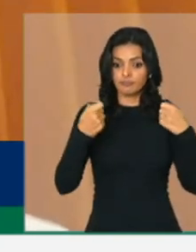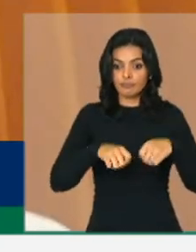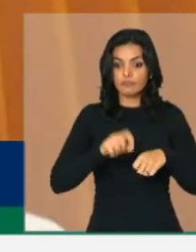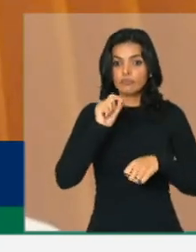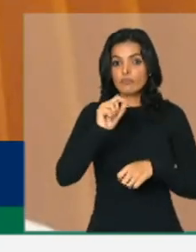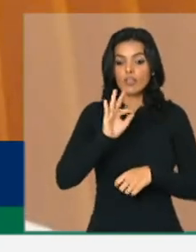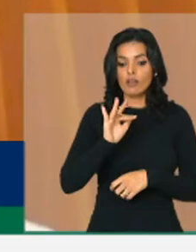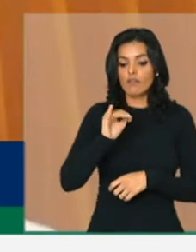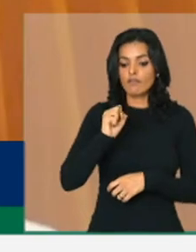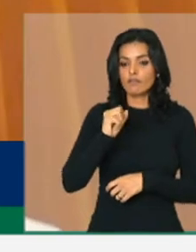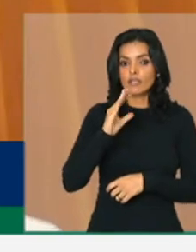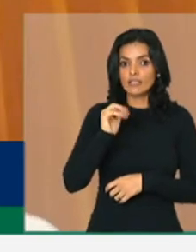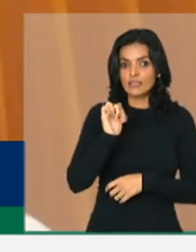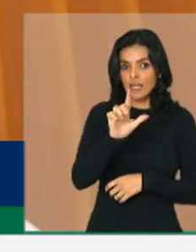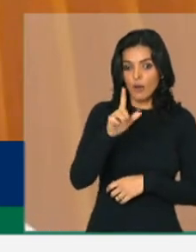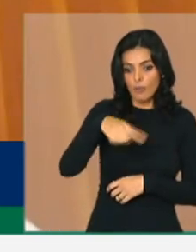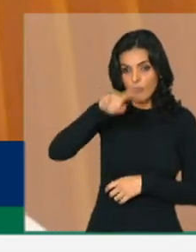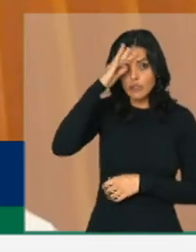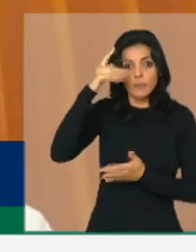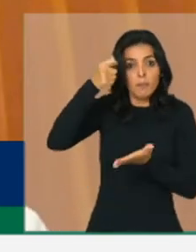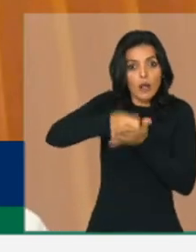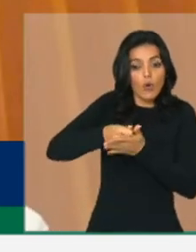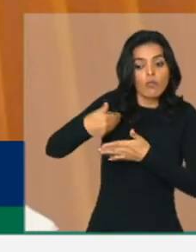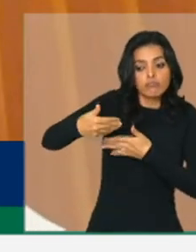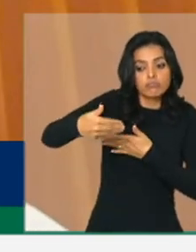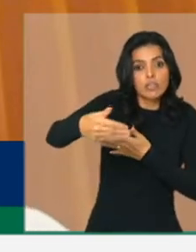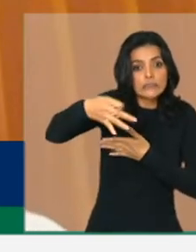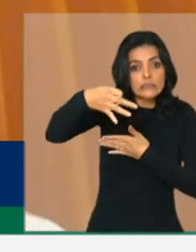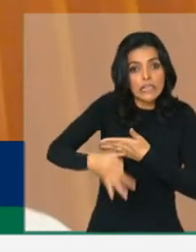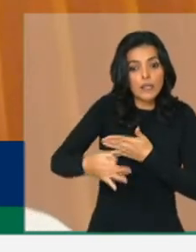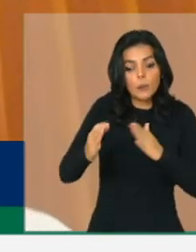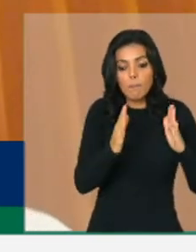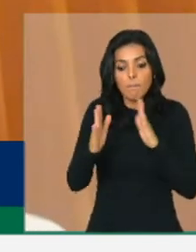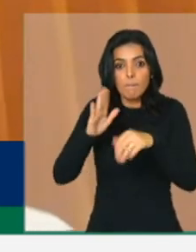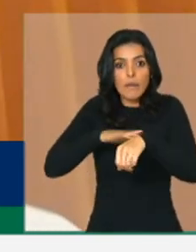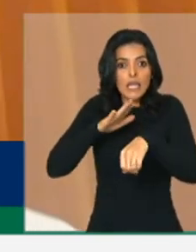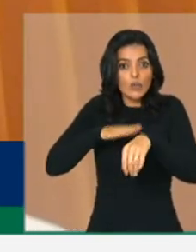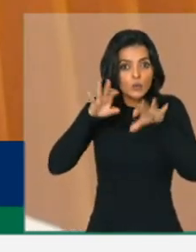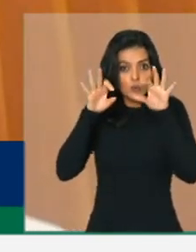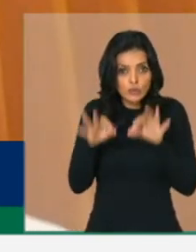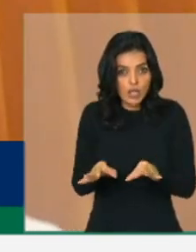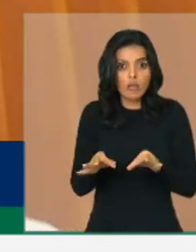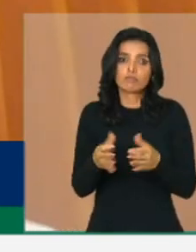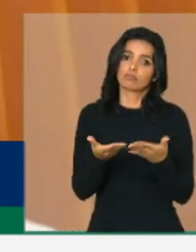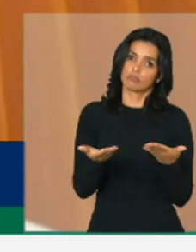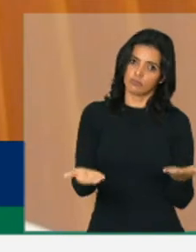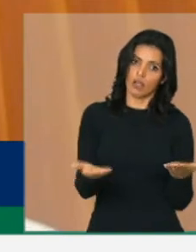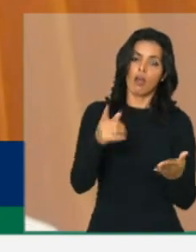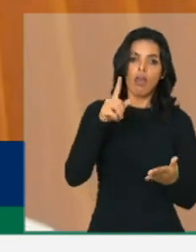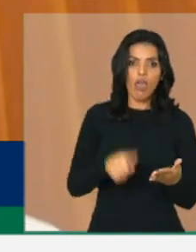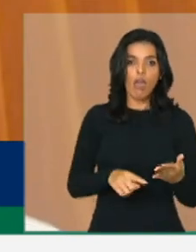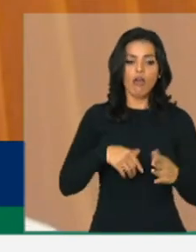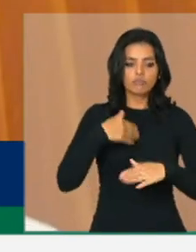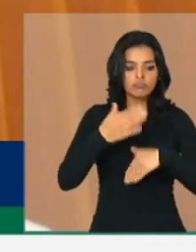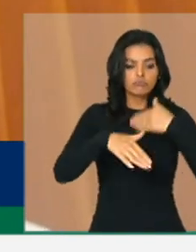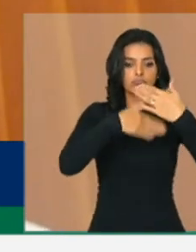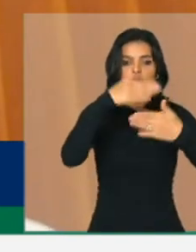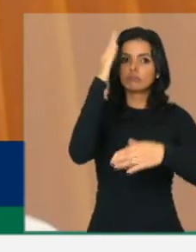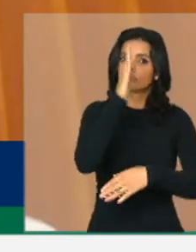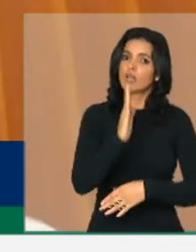É MUITA, ISTO GERA UMA DISTORÇÃO INCLUSIVE DE MERCADO, PRESIDENTE O NOSSO VOTO É NÃO. -- [DEPUTADO]: A MAIORIA